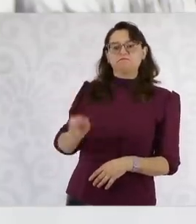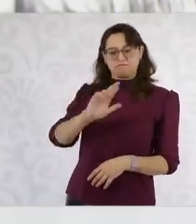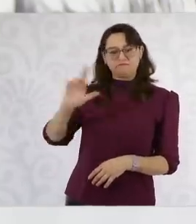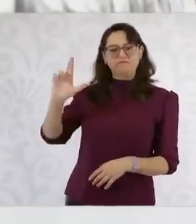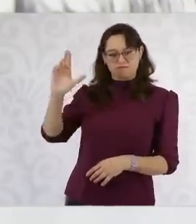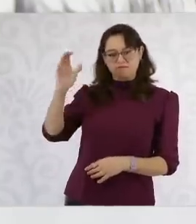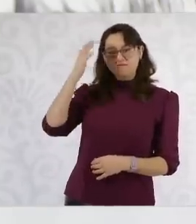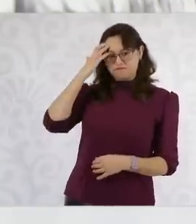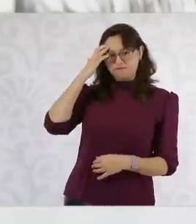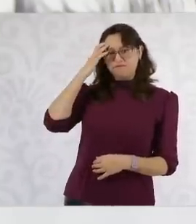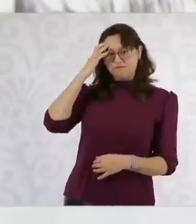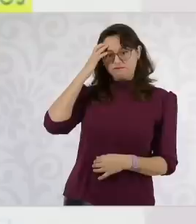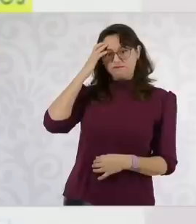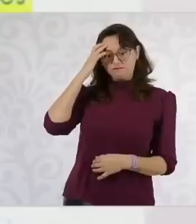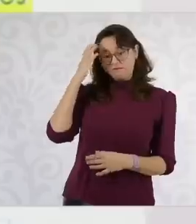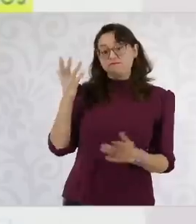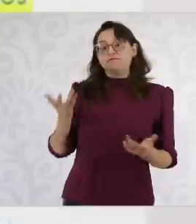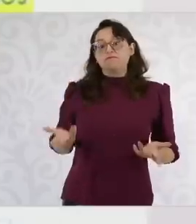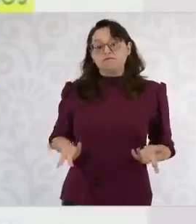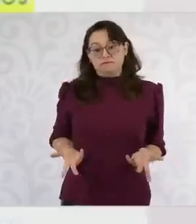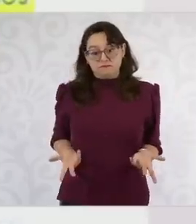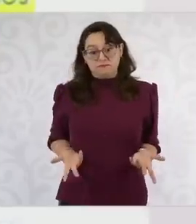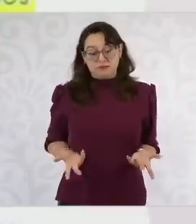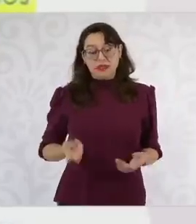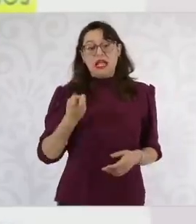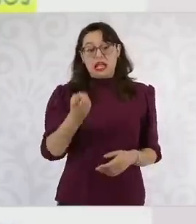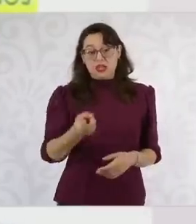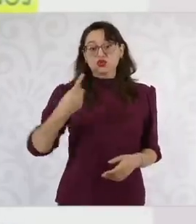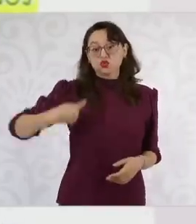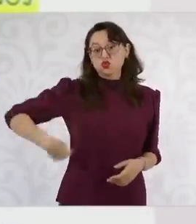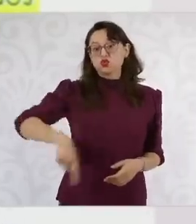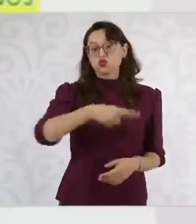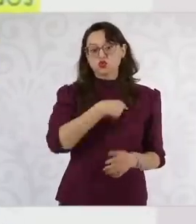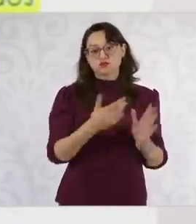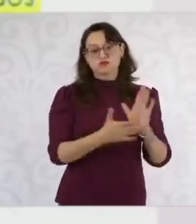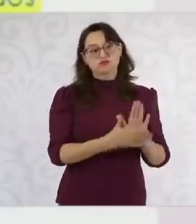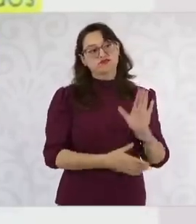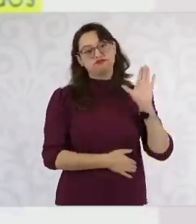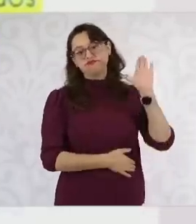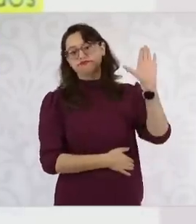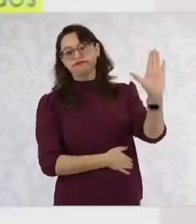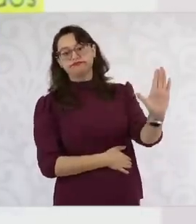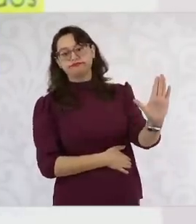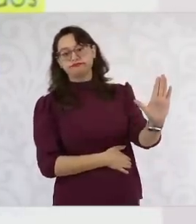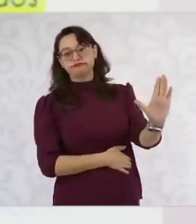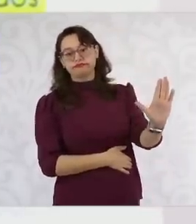información entonces nos da elementos a nosotros también para que en el momento que nos sentemos